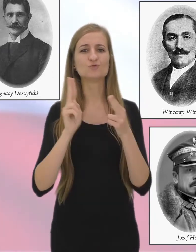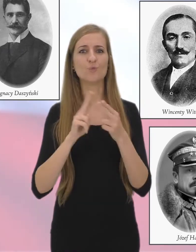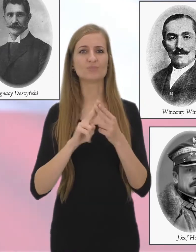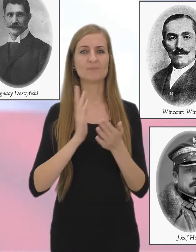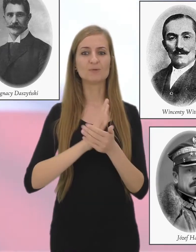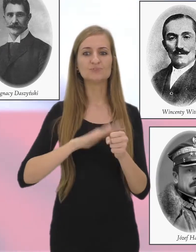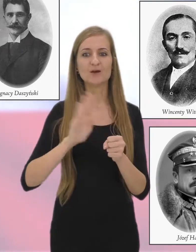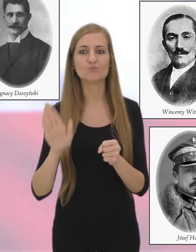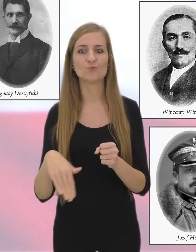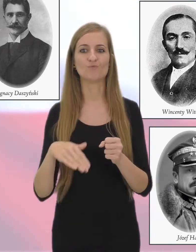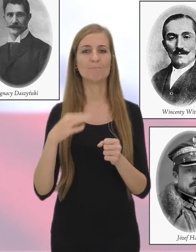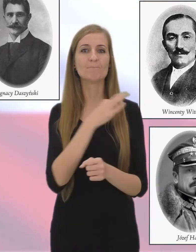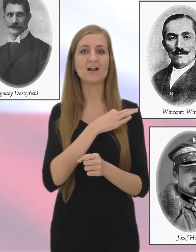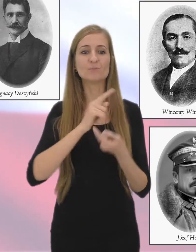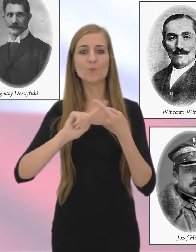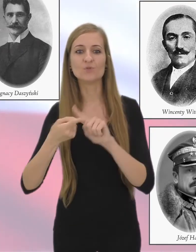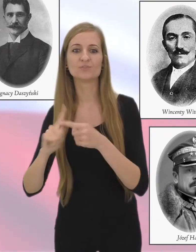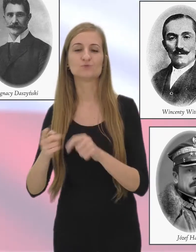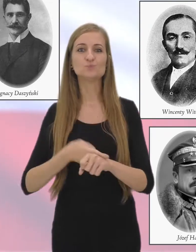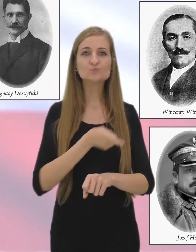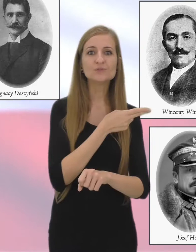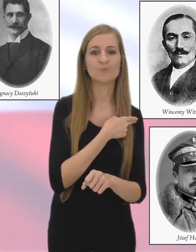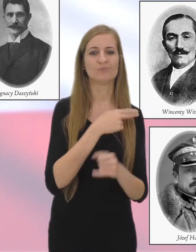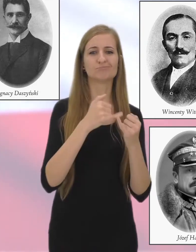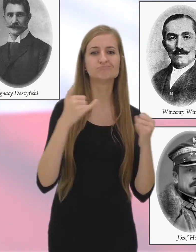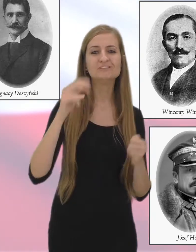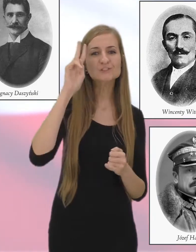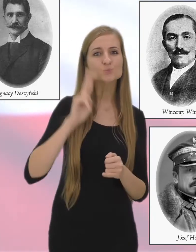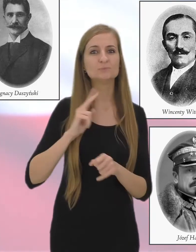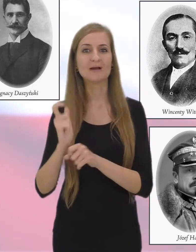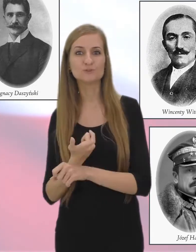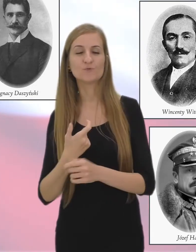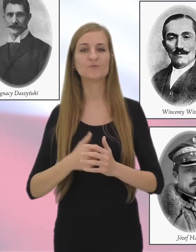ale też dyplomację, partie polityczne, urzędników, podstawy instytucji państwowych.